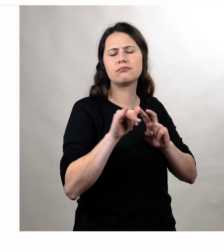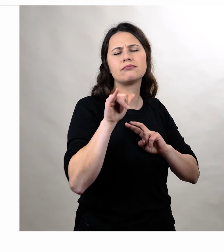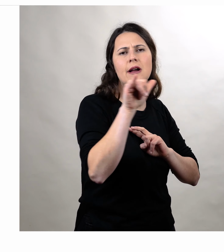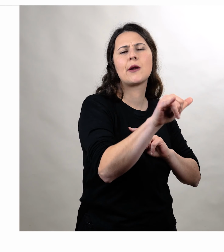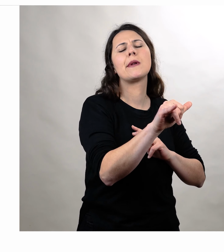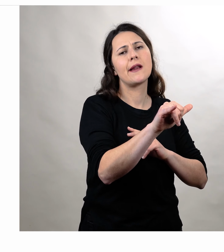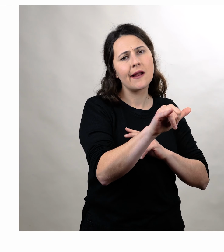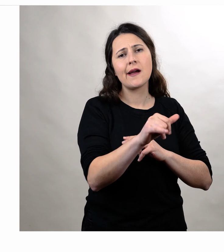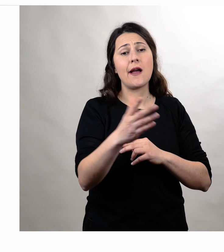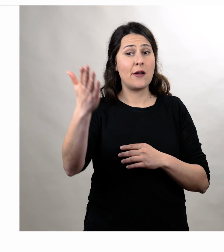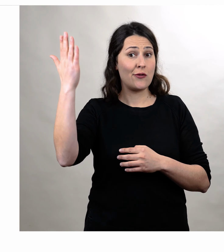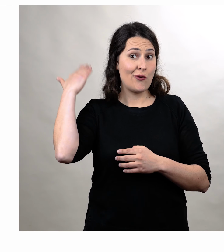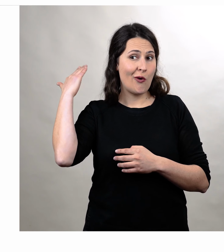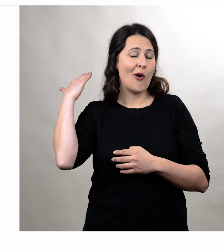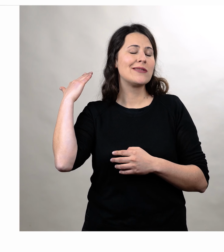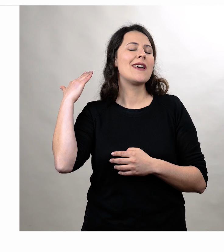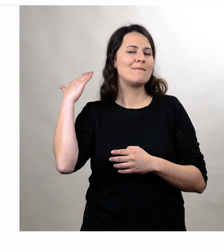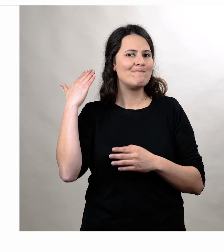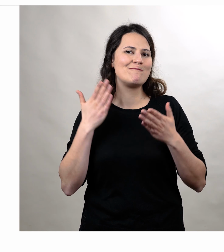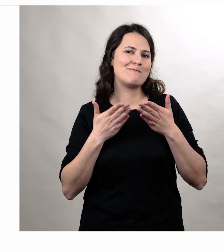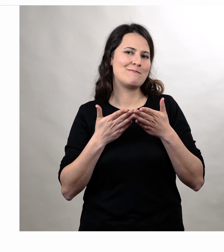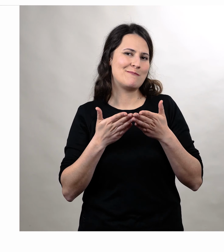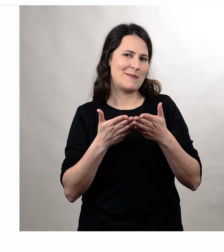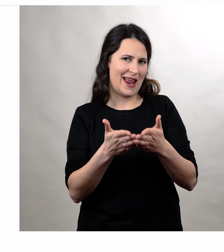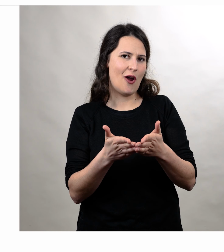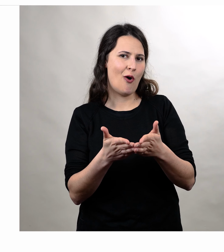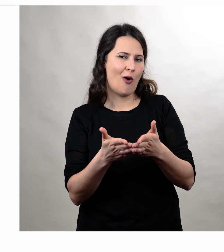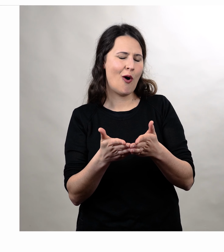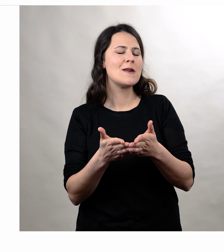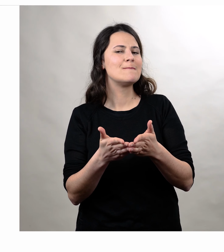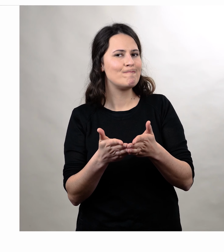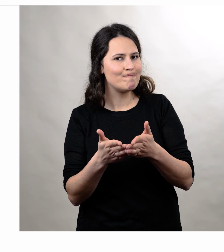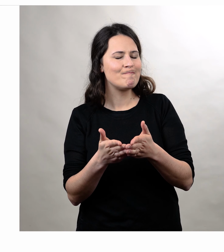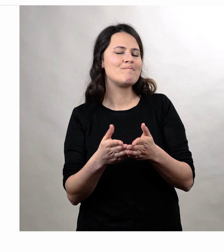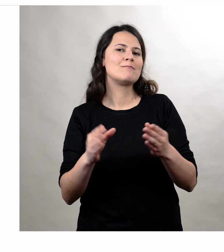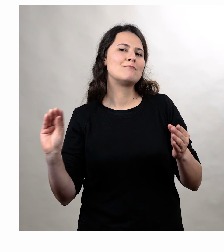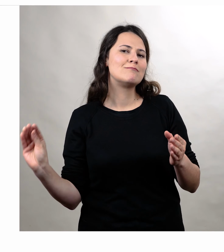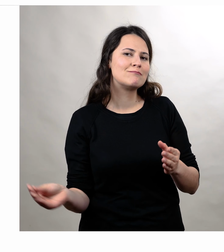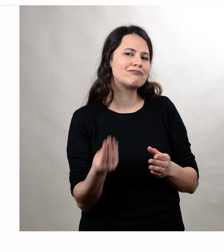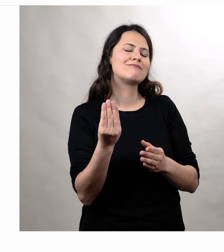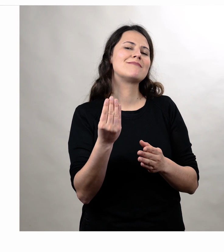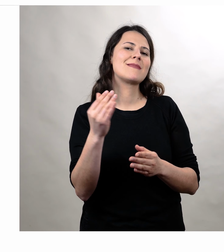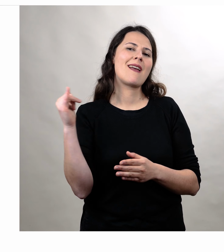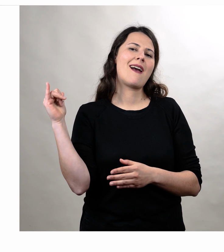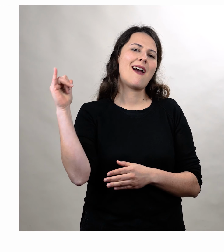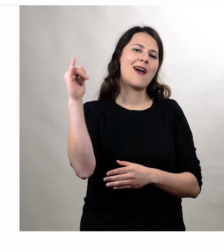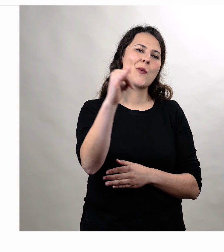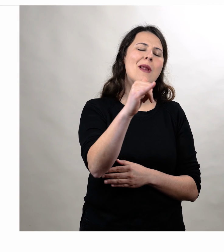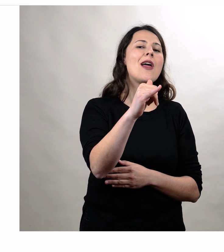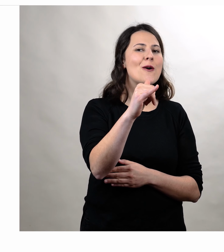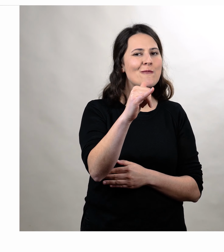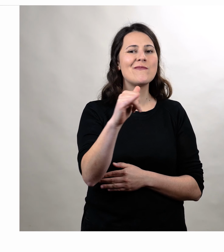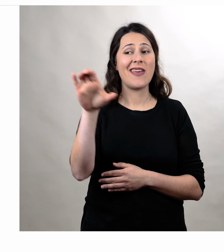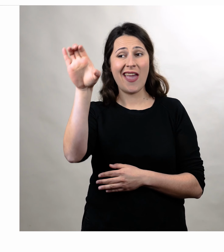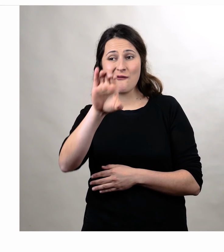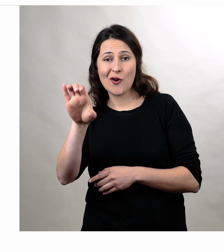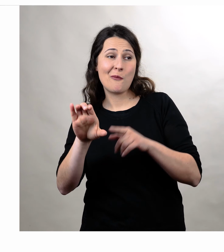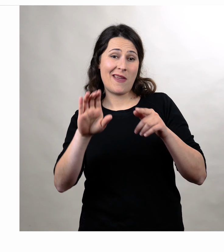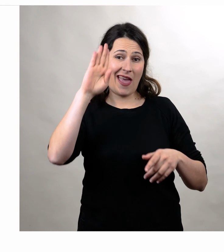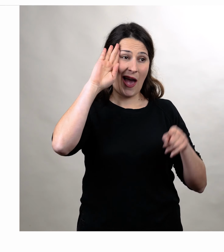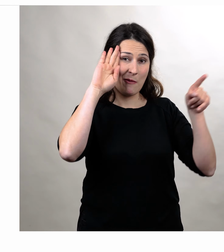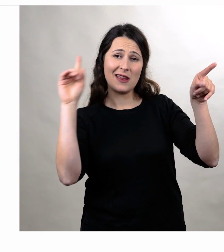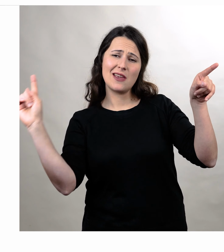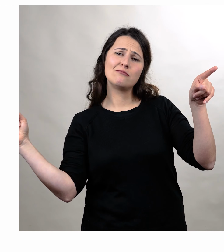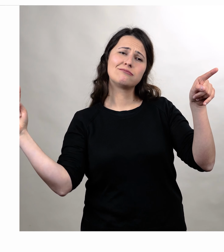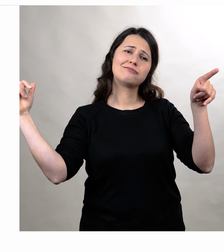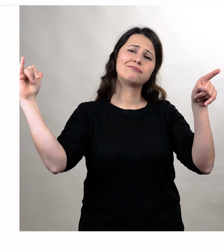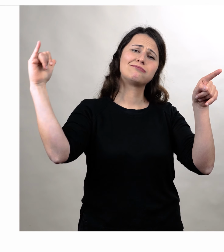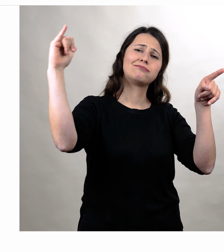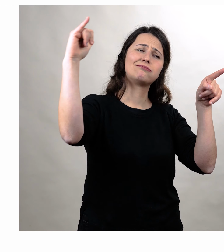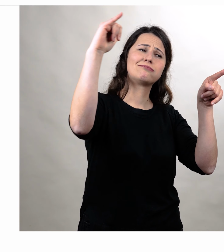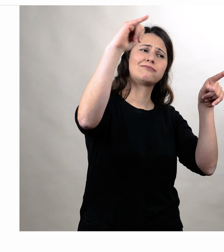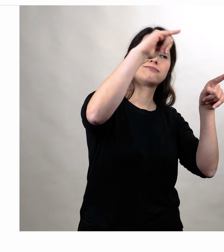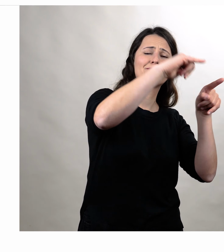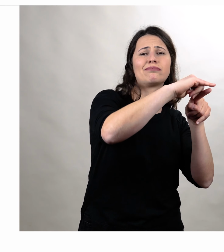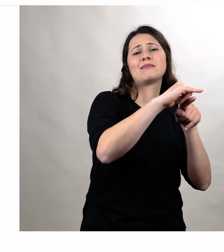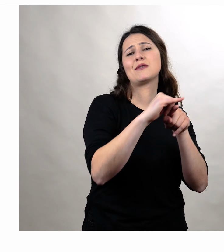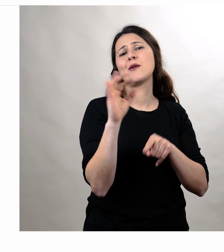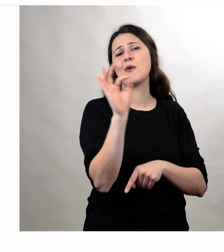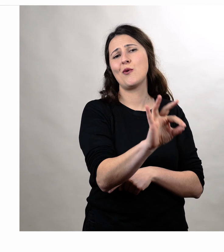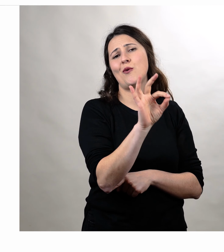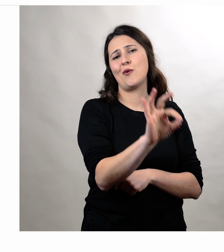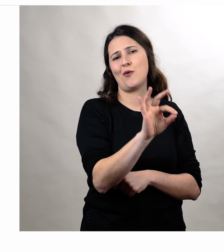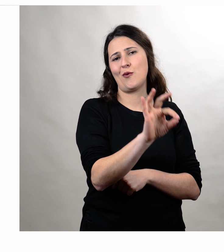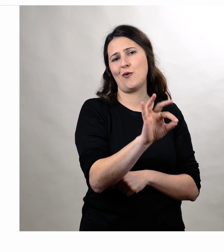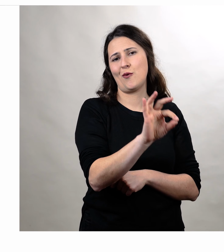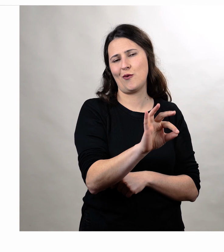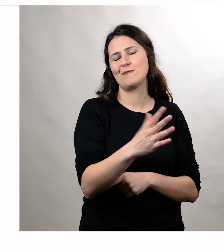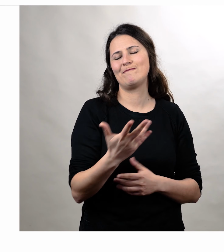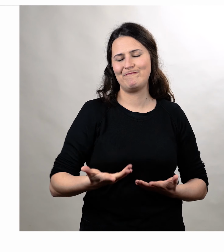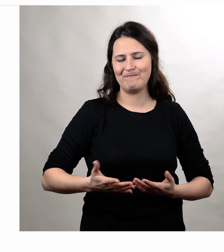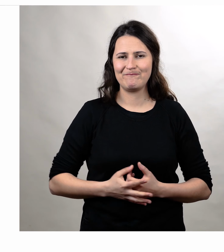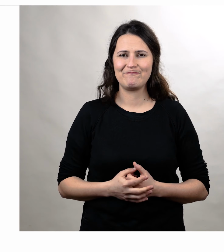Πιο συγκεκριμένα ενώ μέχρι τότε χρησιμοποιούσαν πλοία για τις υπερατλαντικές μετακινήσεις τους, άρχισαν να χρησιμοποιούν αεροπλάνα.